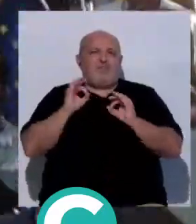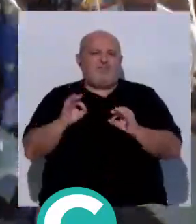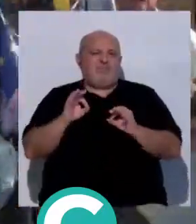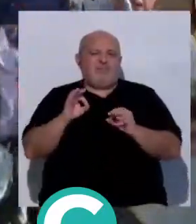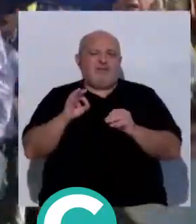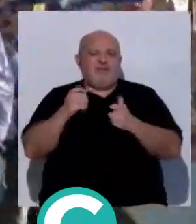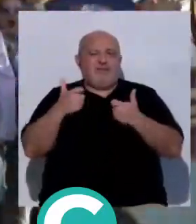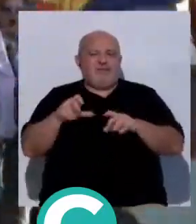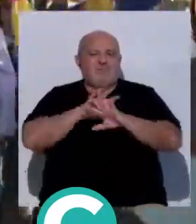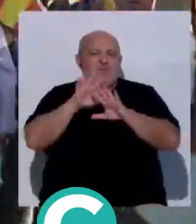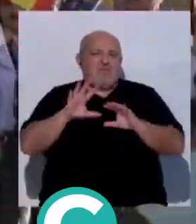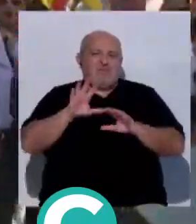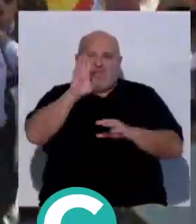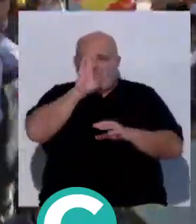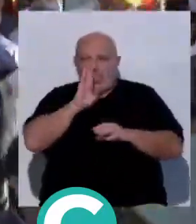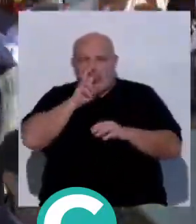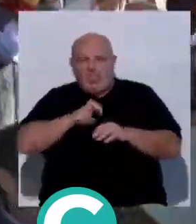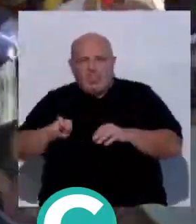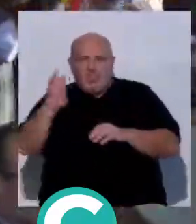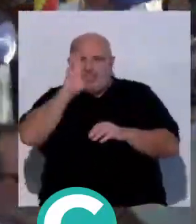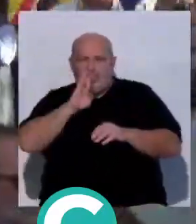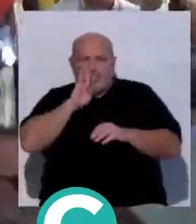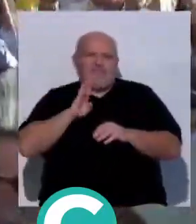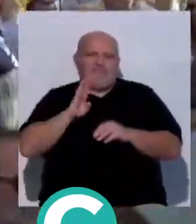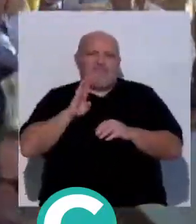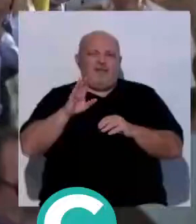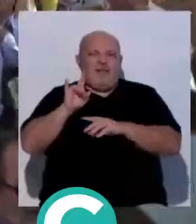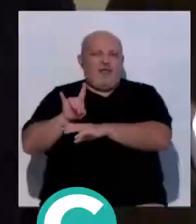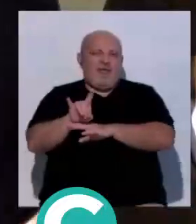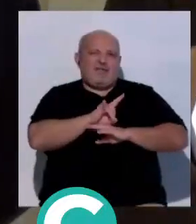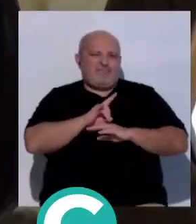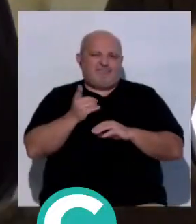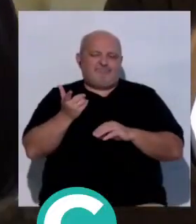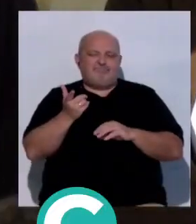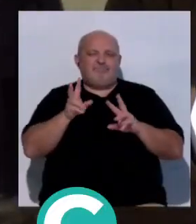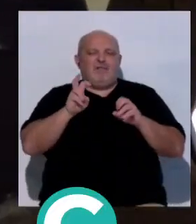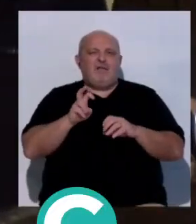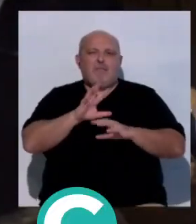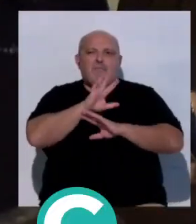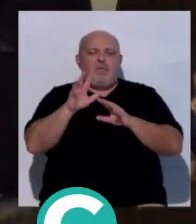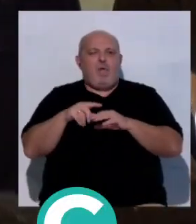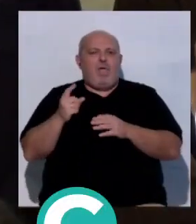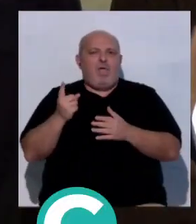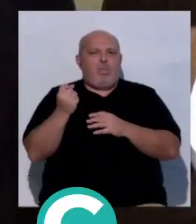los delincuentes a escondidas ándose engañando estamos ante un desafío a nuestra democracia